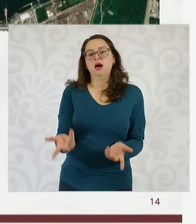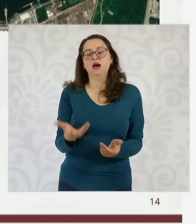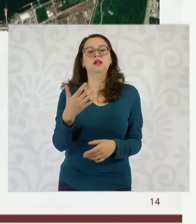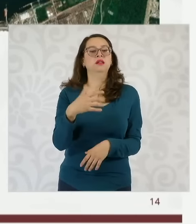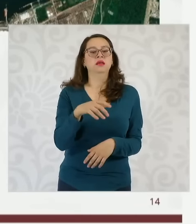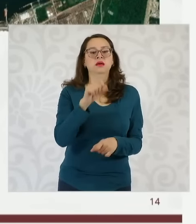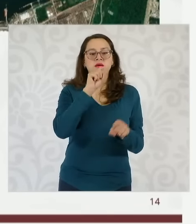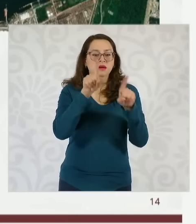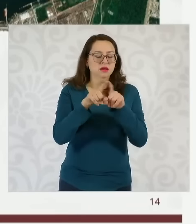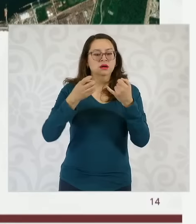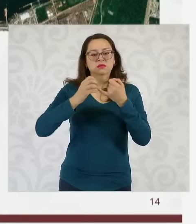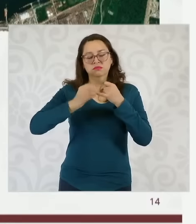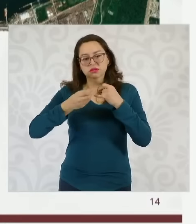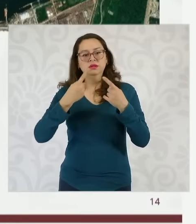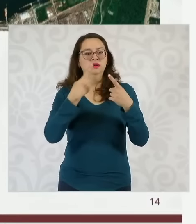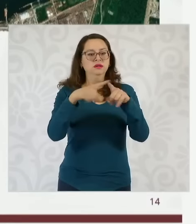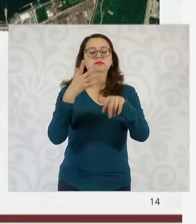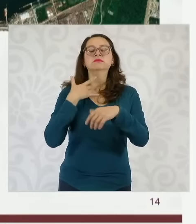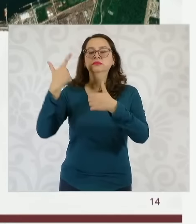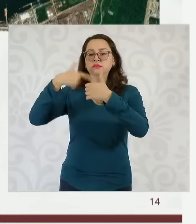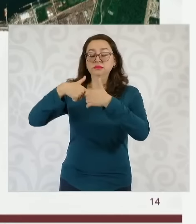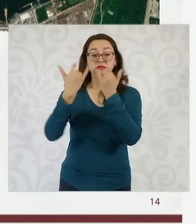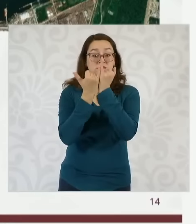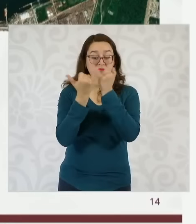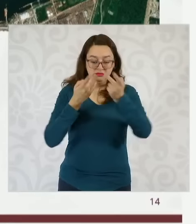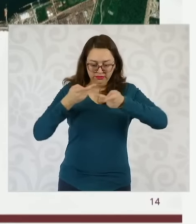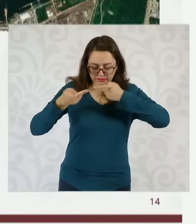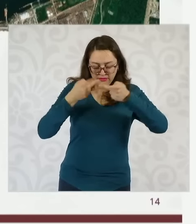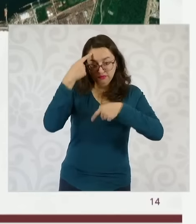prepara para el cruce interoceánico de automóviles y mercancía contenerizada